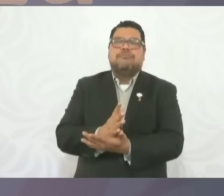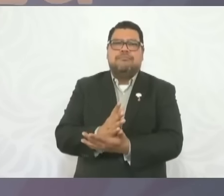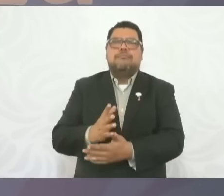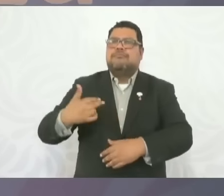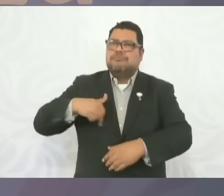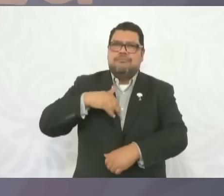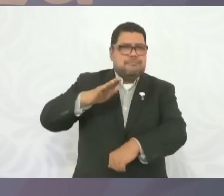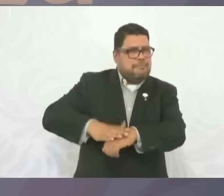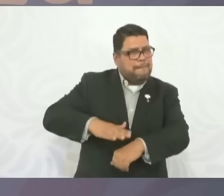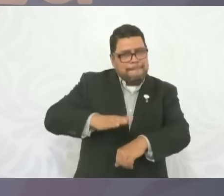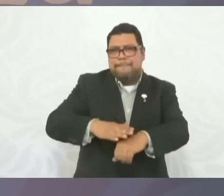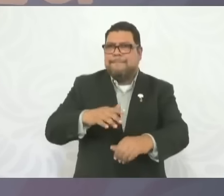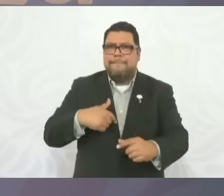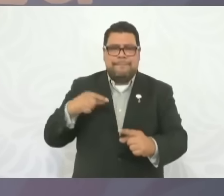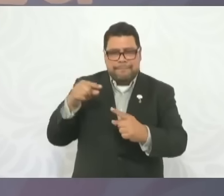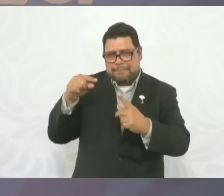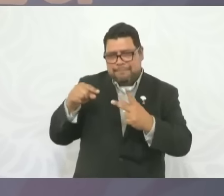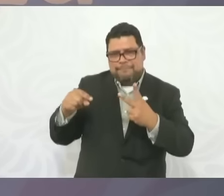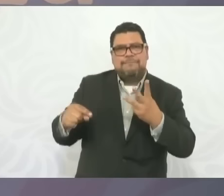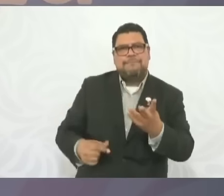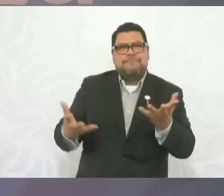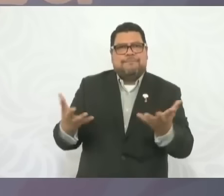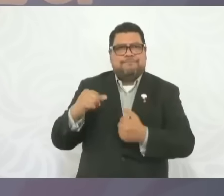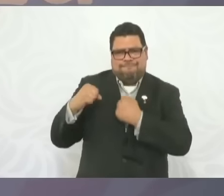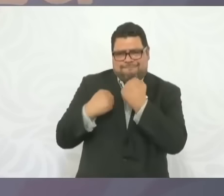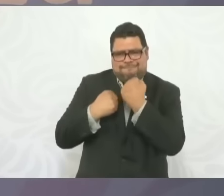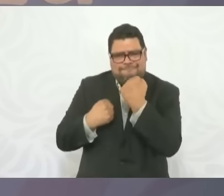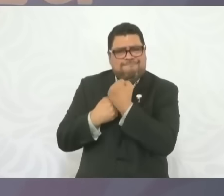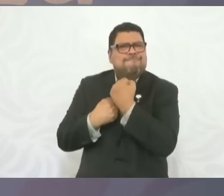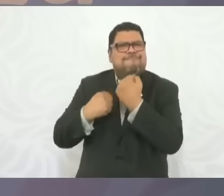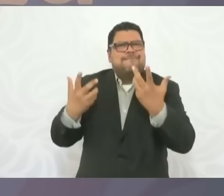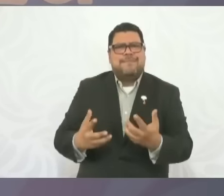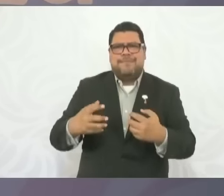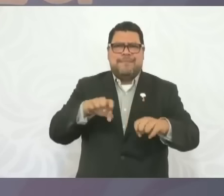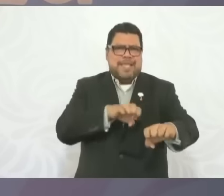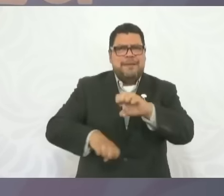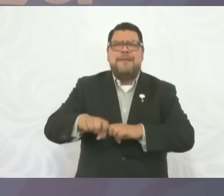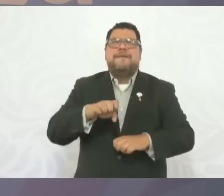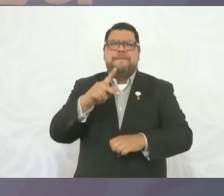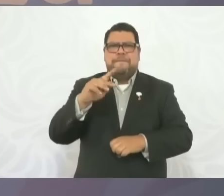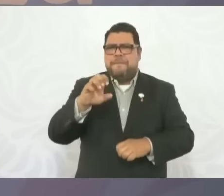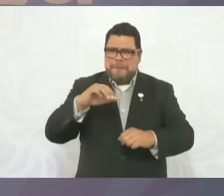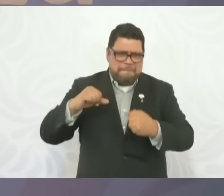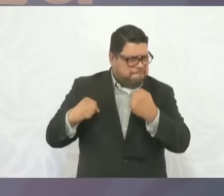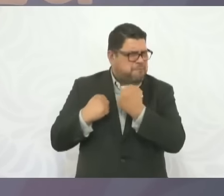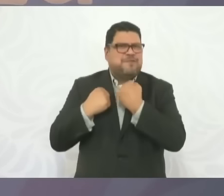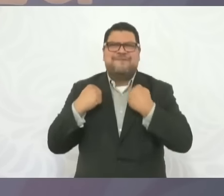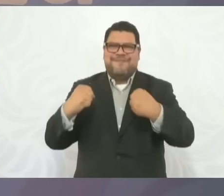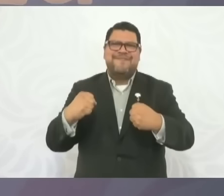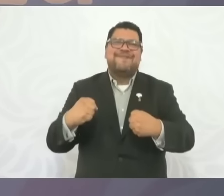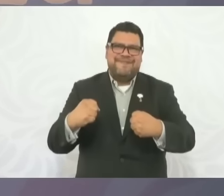de las filiales. Vamos a fortalecer nuevamente la empresa Petróleos Mexicanos. Hoy Pemex vuelve